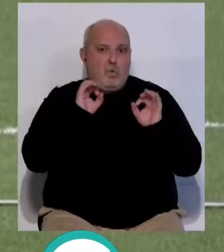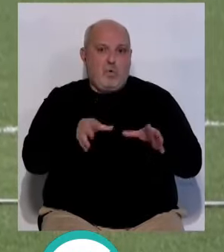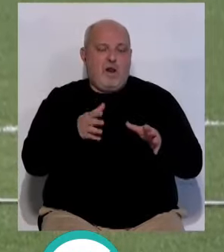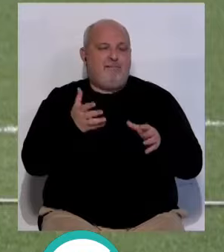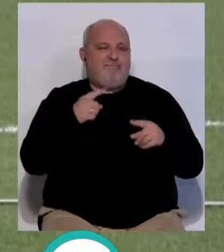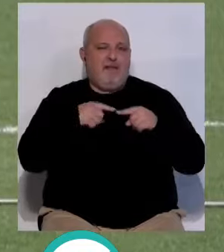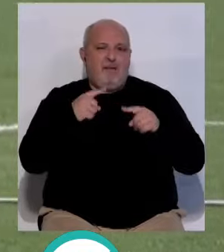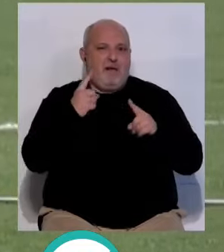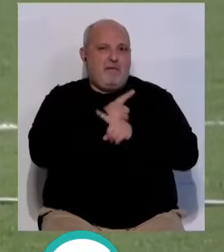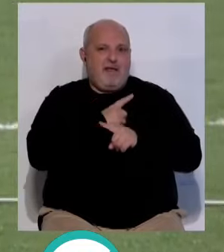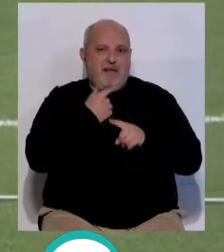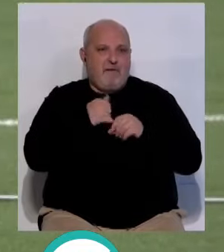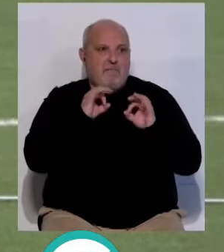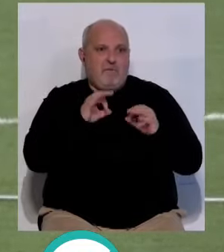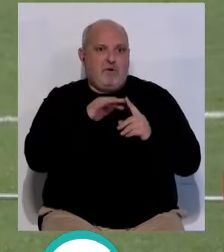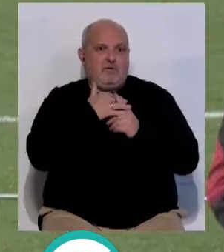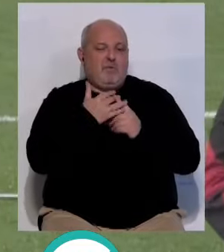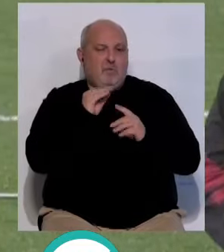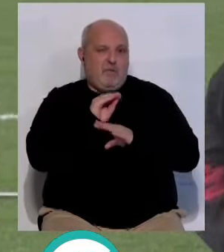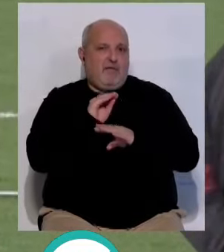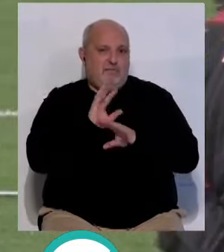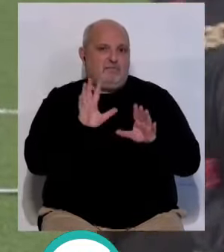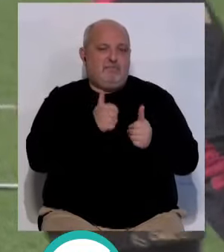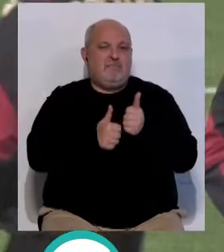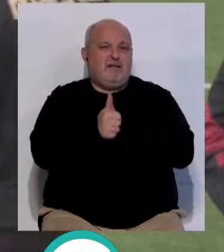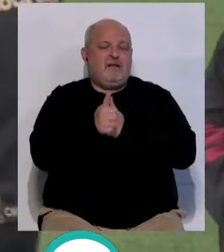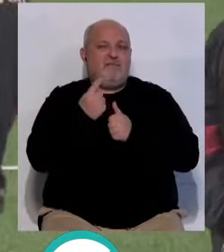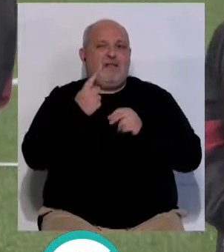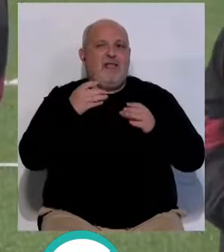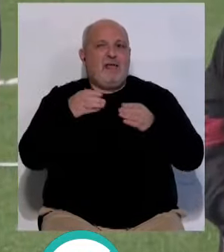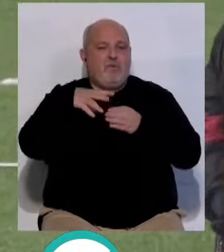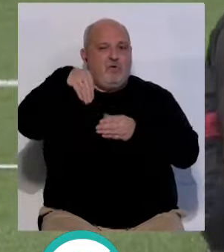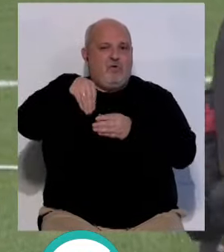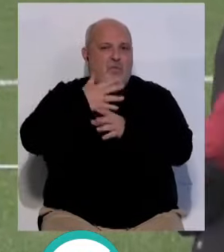creo que lo que lo que hay que un poco priorizar ahora mismo es reforzar al equipo es reforzarlo